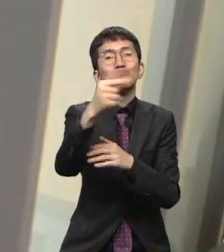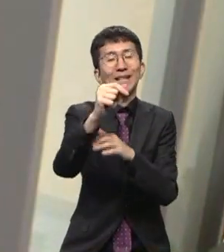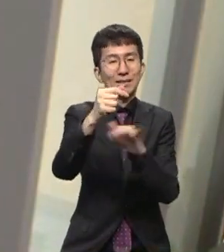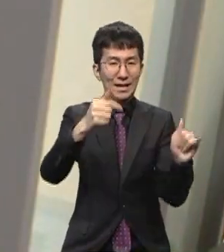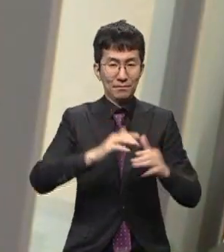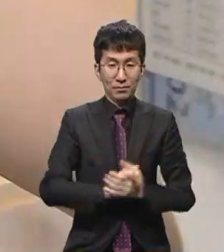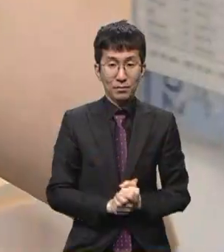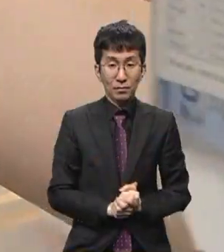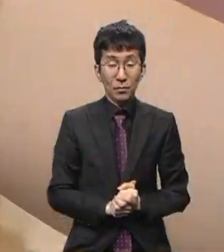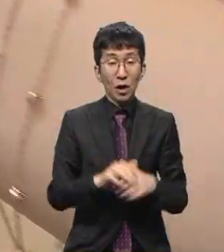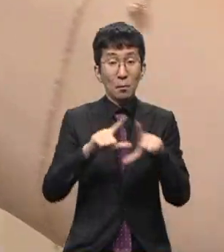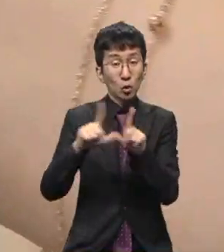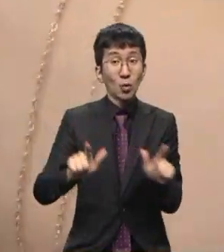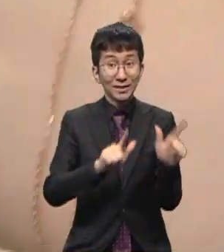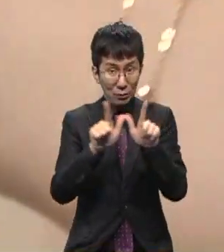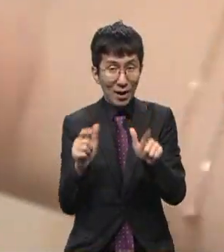평가와 함께 아직 이르다는 지적도 있습니다.